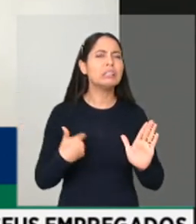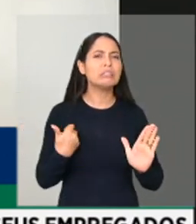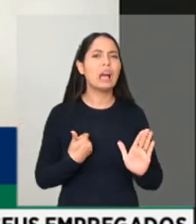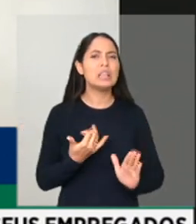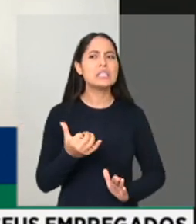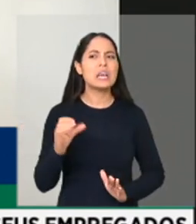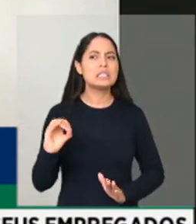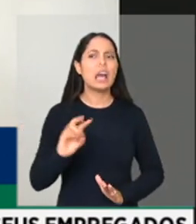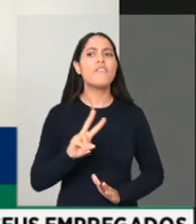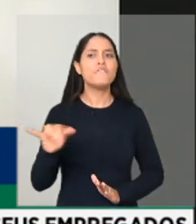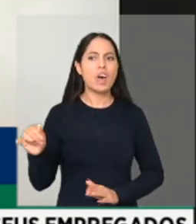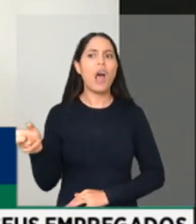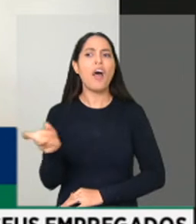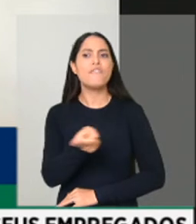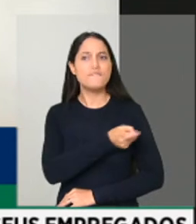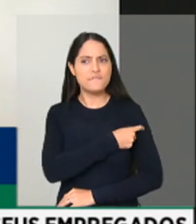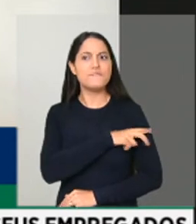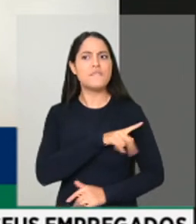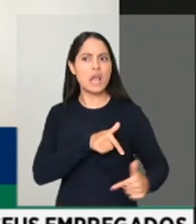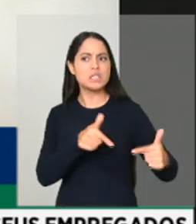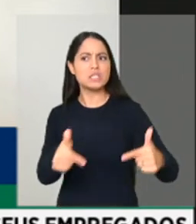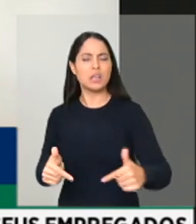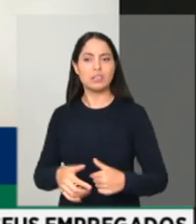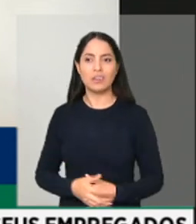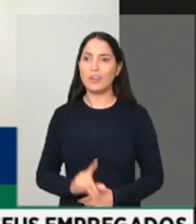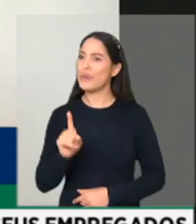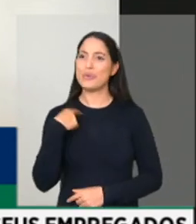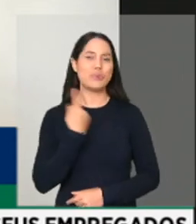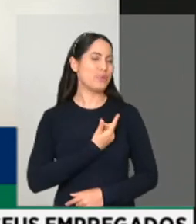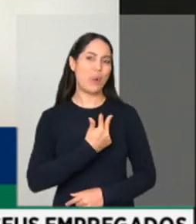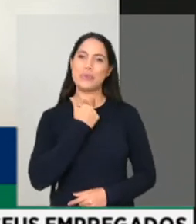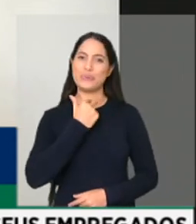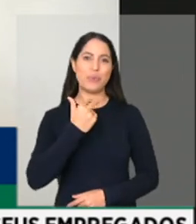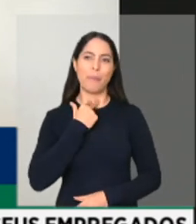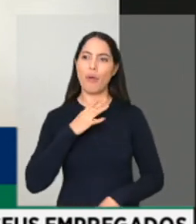DE 60 ANOS NO BRASIL ESTARÃO VACINADAS, ENTÃO NÓS NÃO PODEMOS AUMENTAR MAIS A